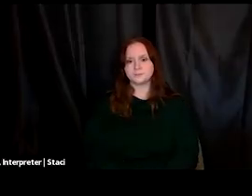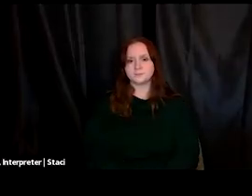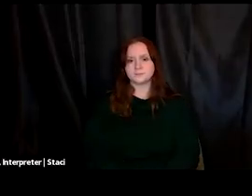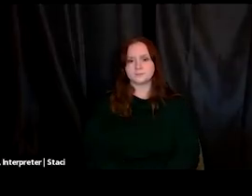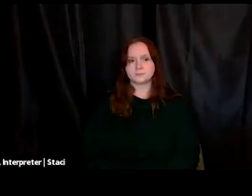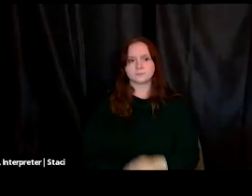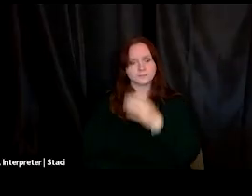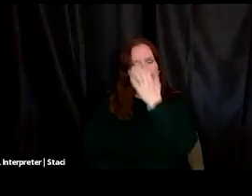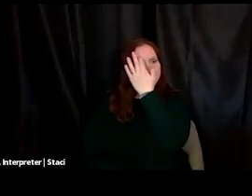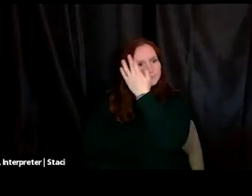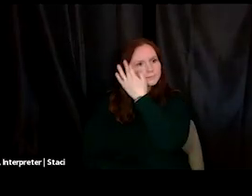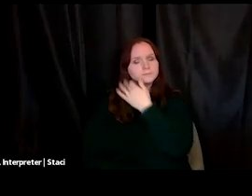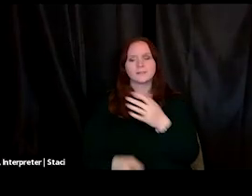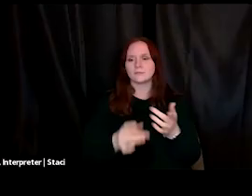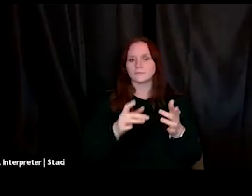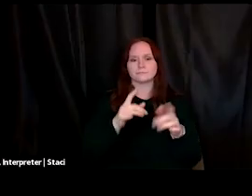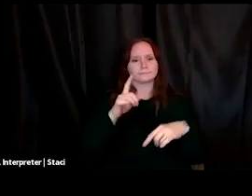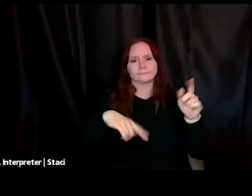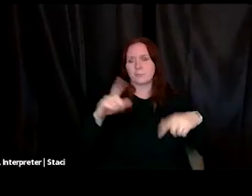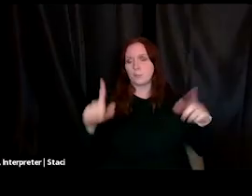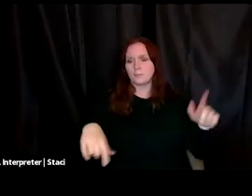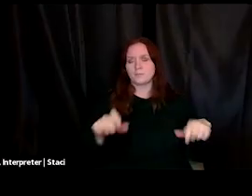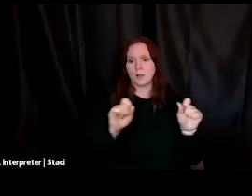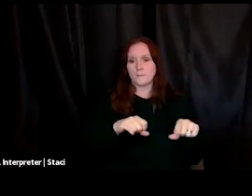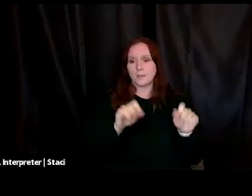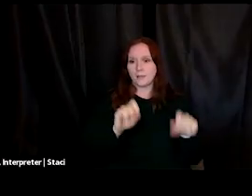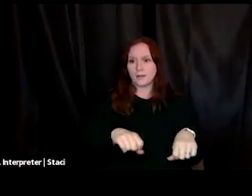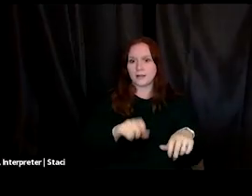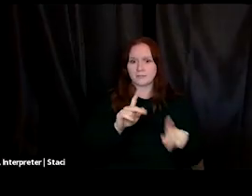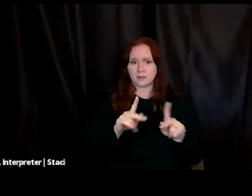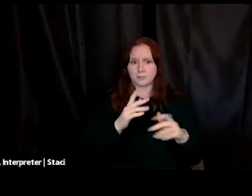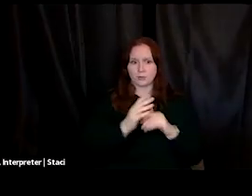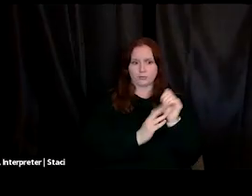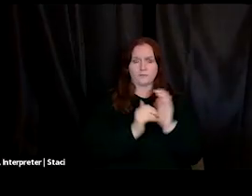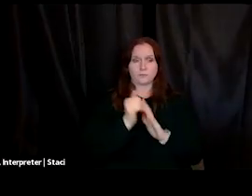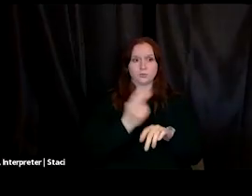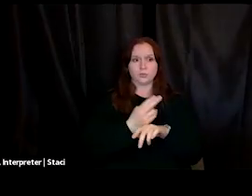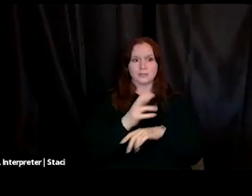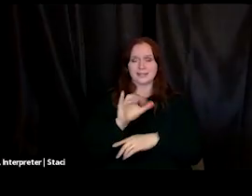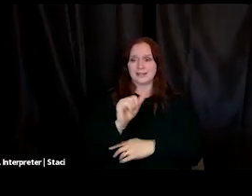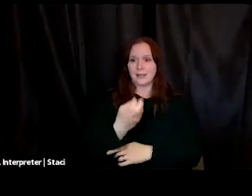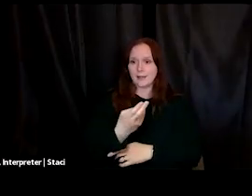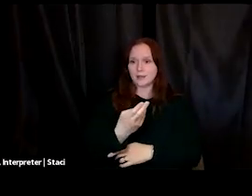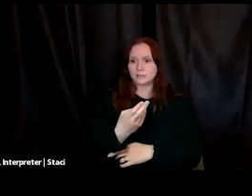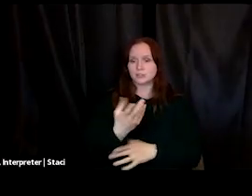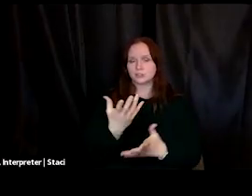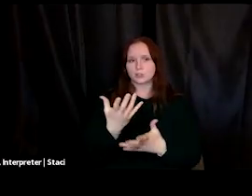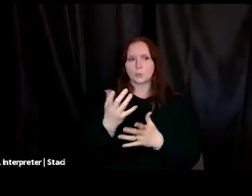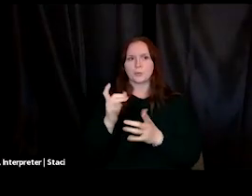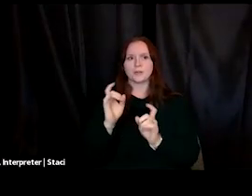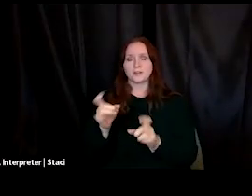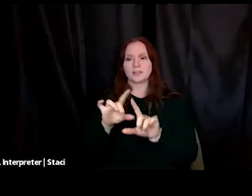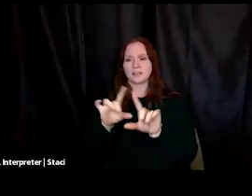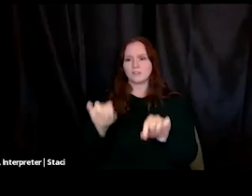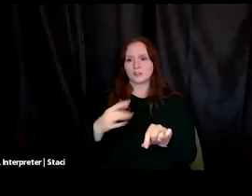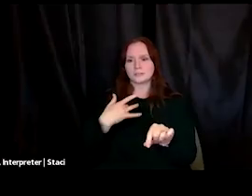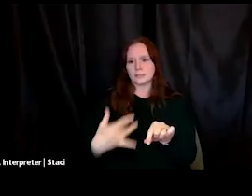con lo que pueden asistir a las personas. Pueden obtener más información en el sitio web de la SSA sobre esto, si no han creado su propia cuenta de Mi Seguridad Social,